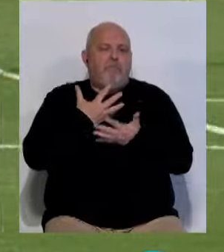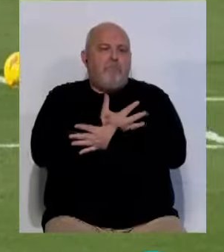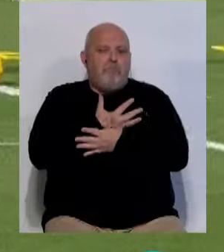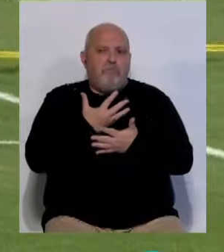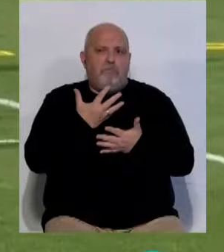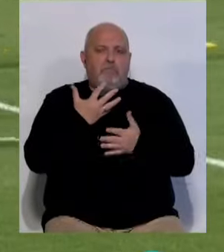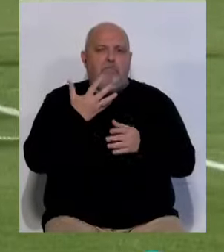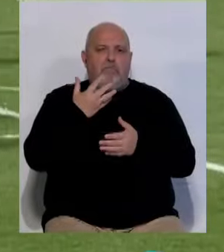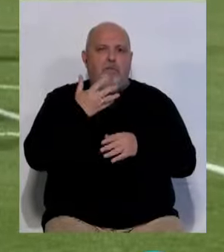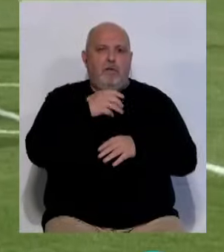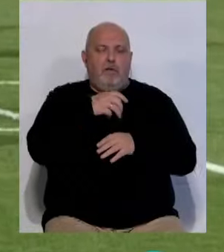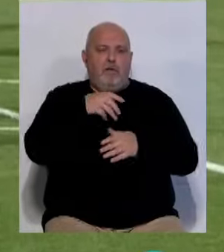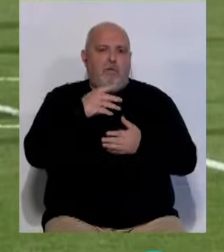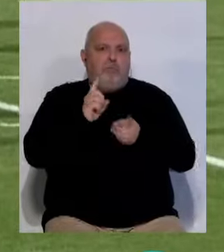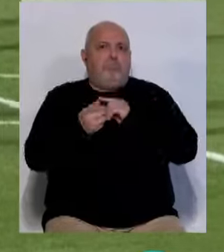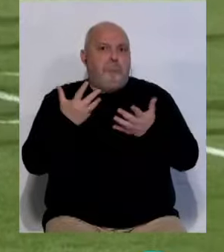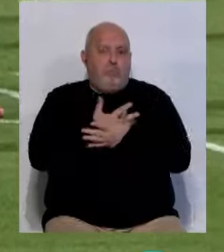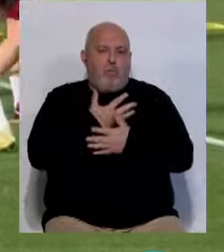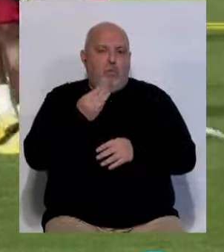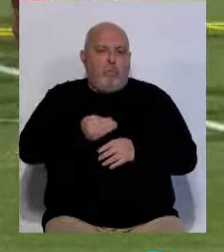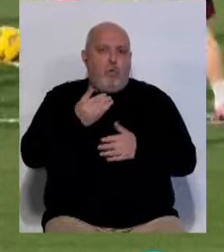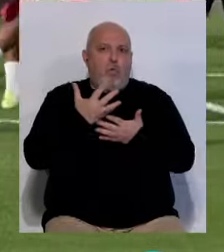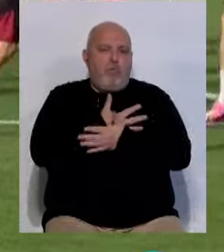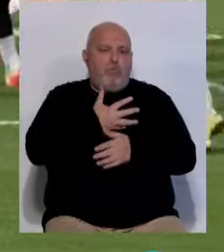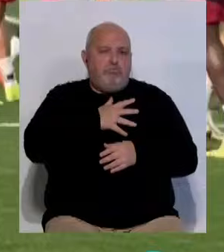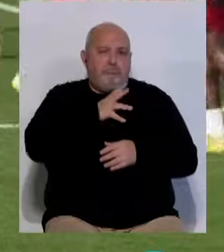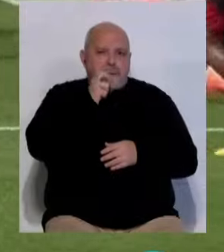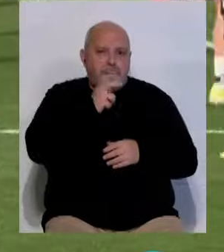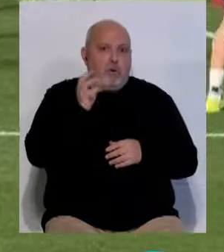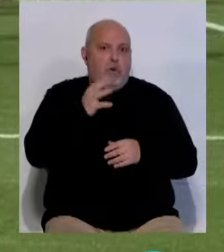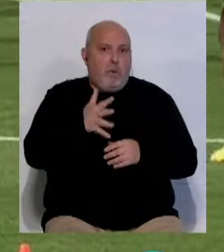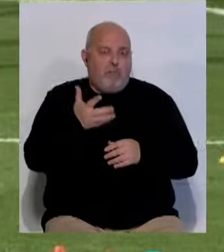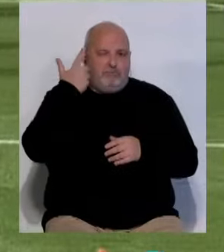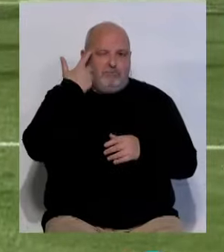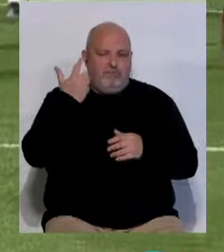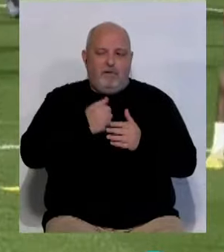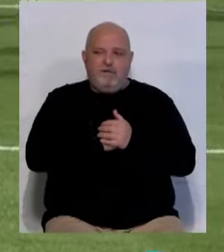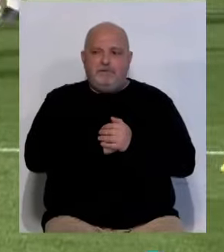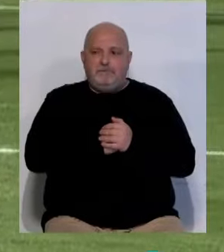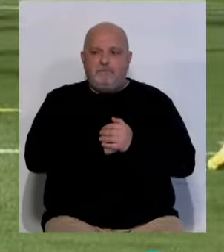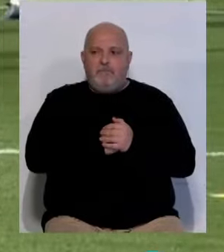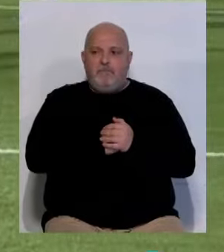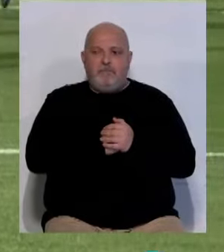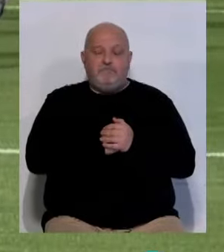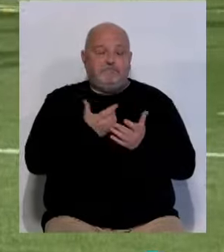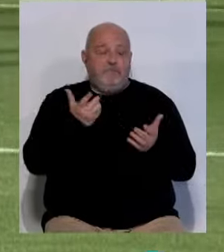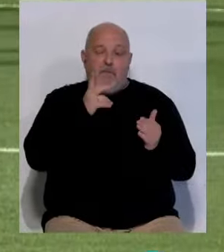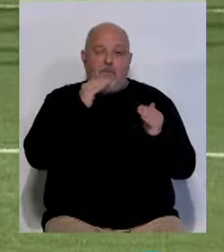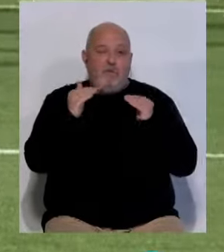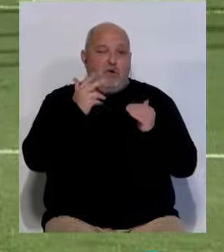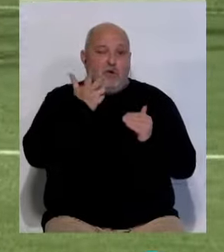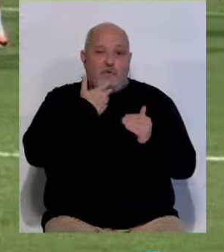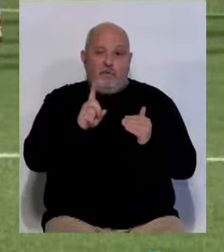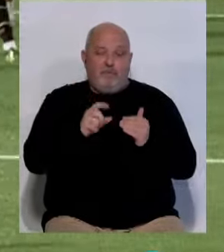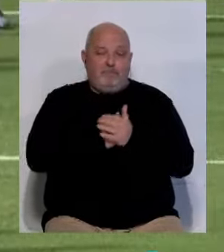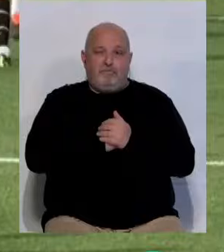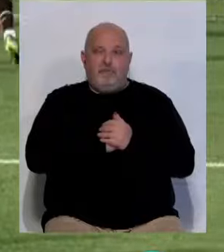en el centro de la defensa y elbag debag de Siria pero pero de momento no lo conocemos y la y lo